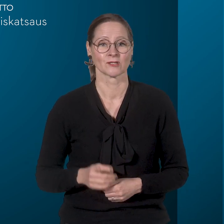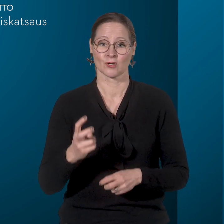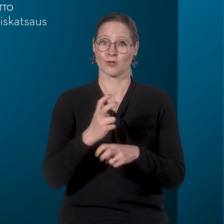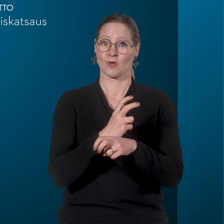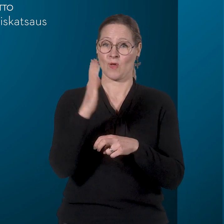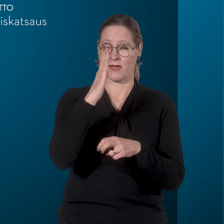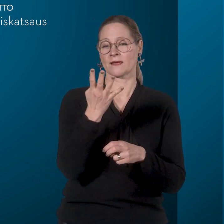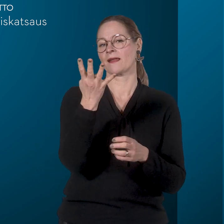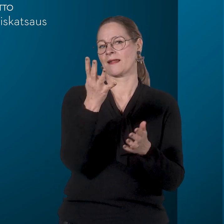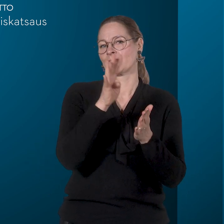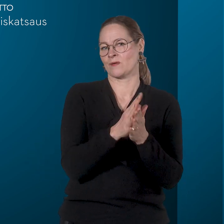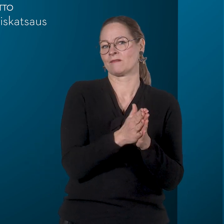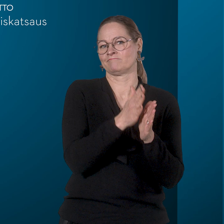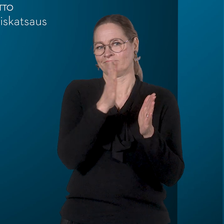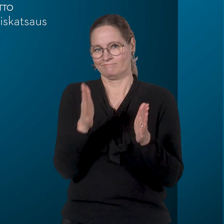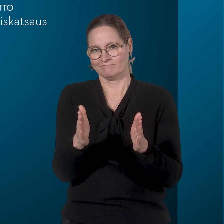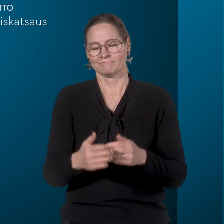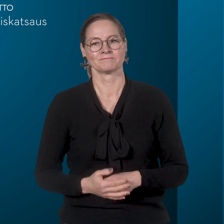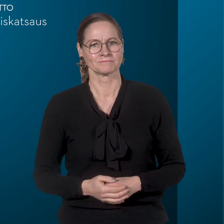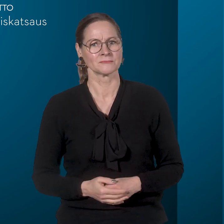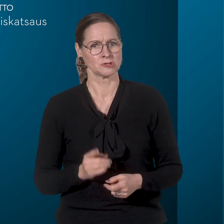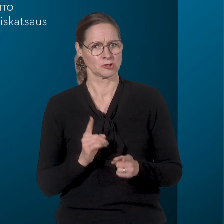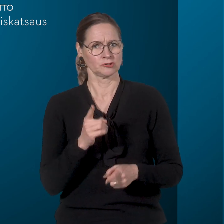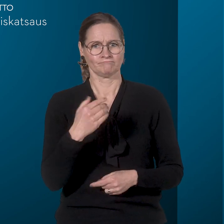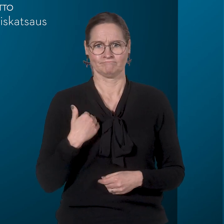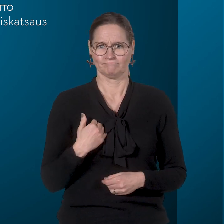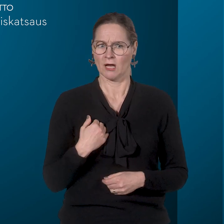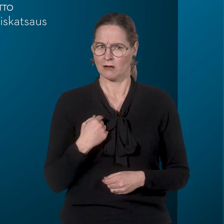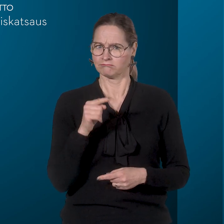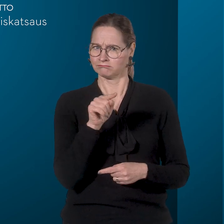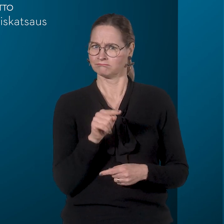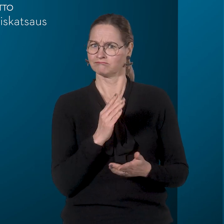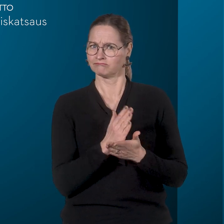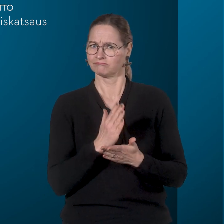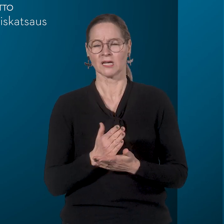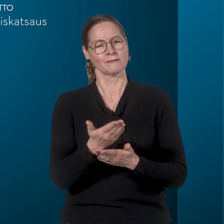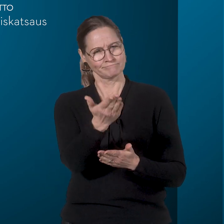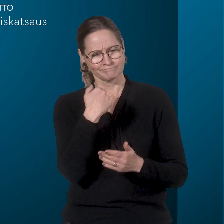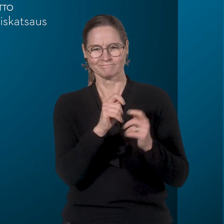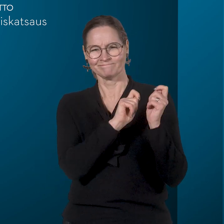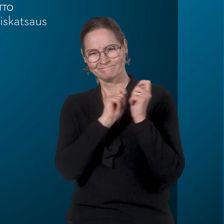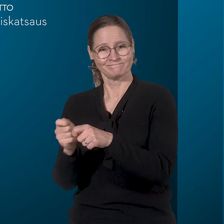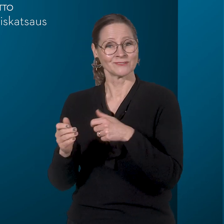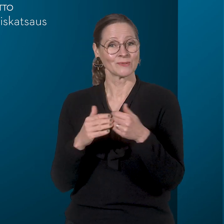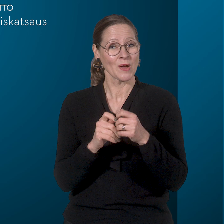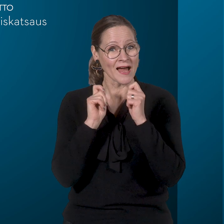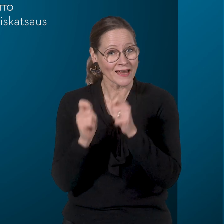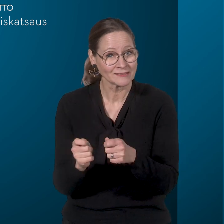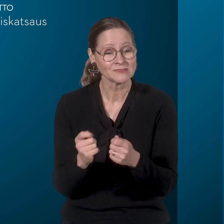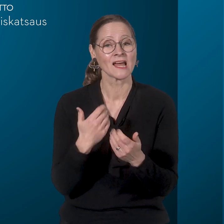Koeaika on neljä kuukautta. Jos koet olevasi hakemamme henkilö, lähetä meille työhakemuksesi -